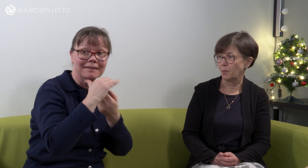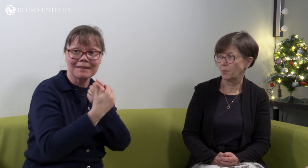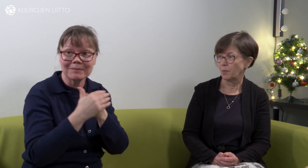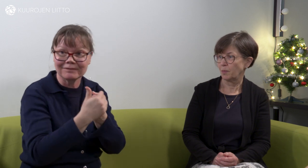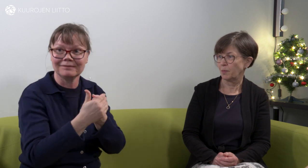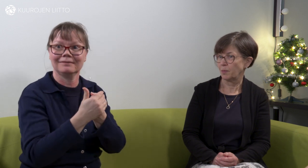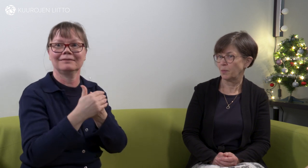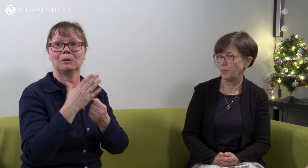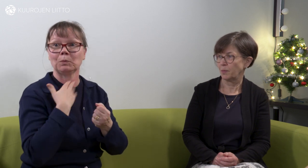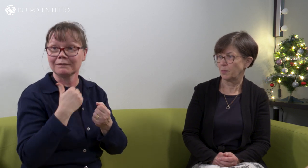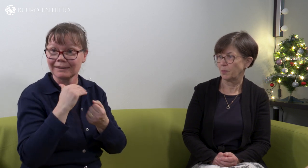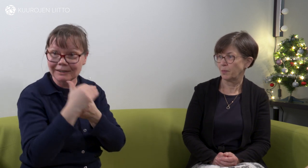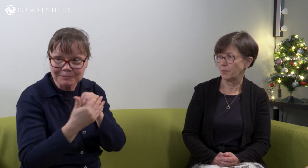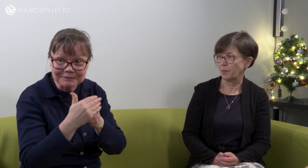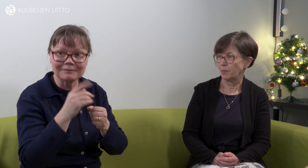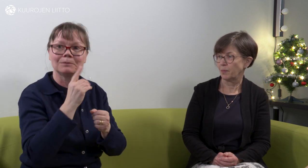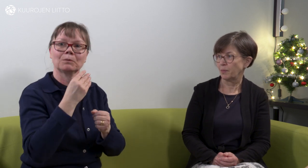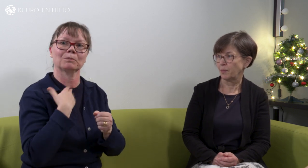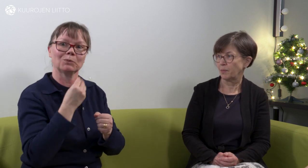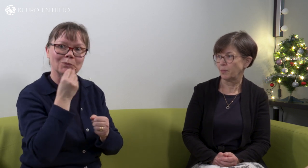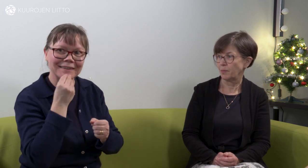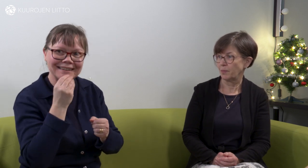kuten tuoreita tai kuivattuja hedelmiä.